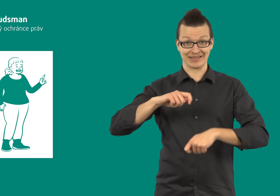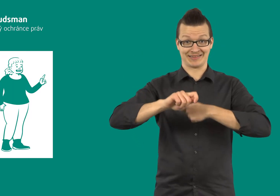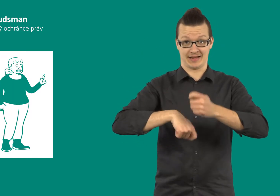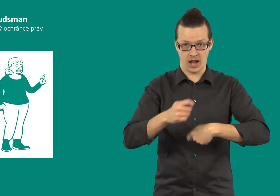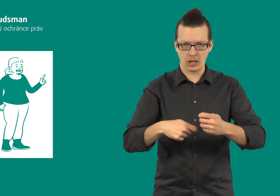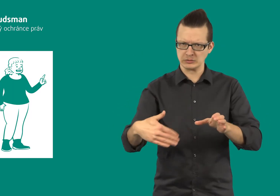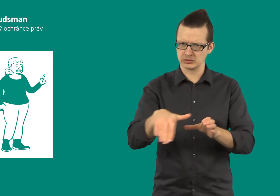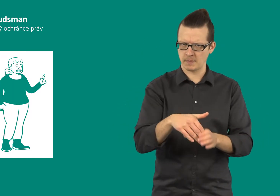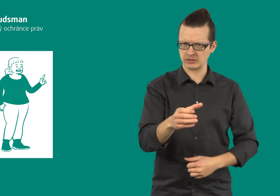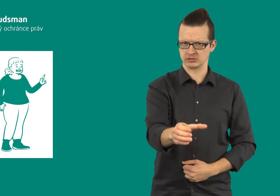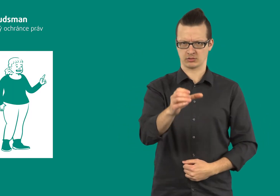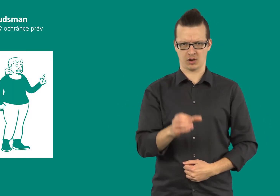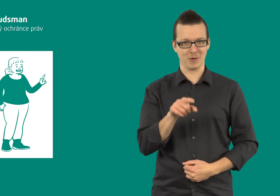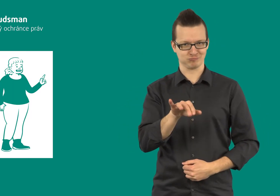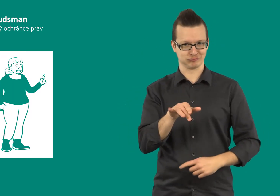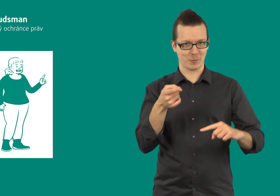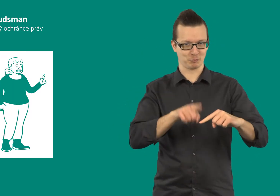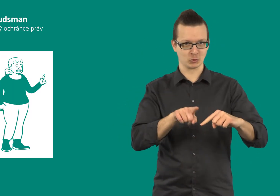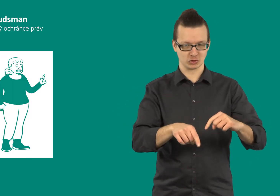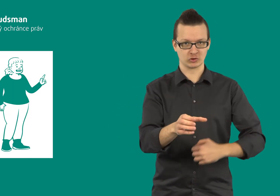kombinuje přímé zaměstnávání lidí s postižením